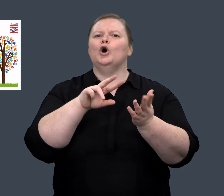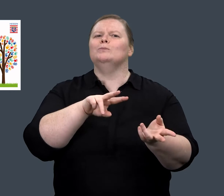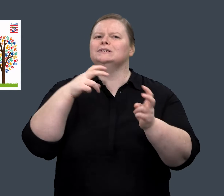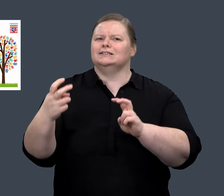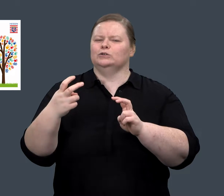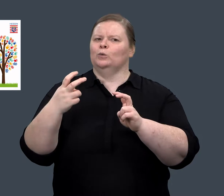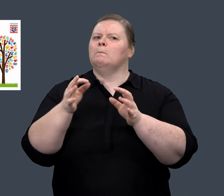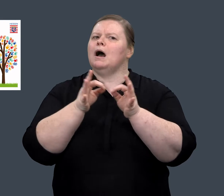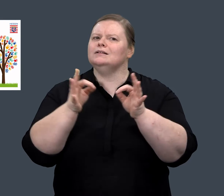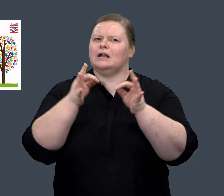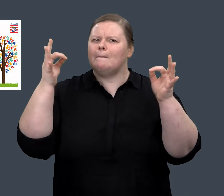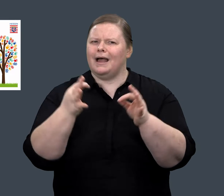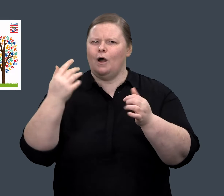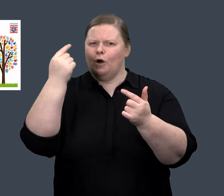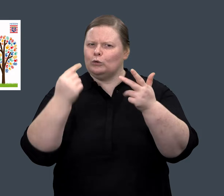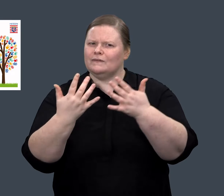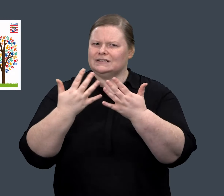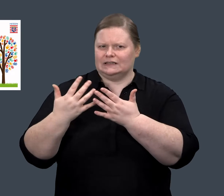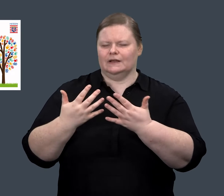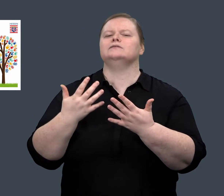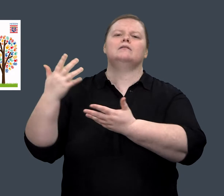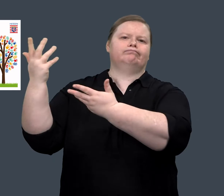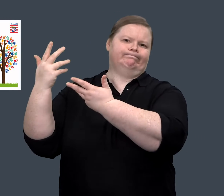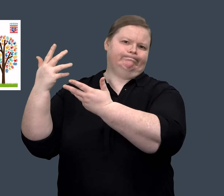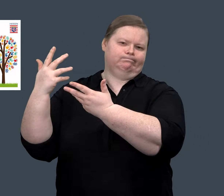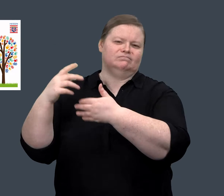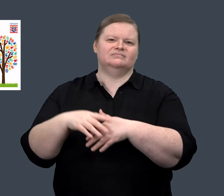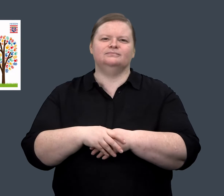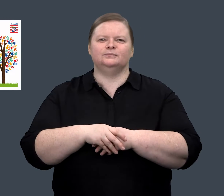zur Umsetzung der UN- Behindertenrechtskonvention.